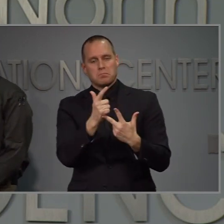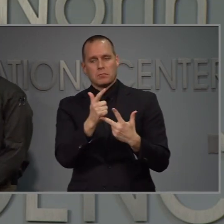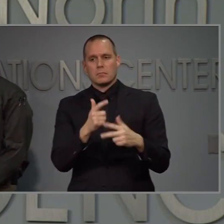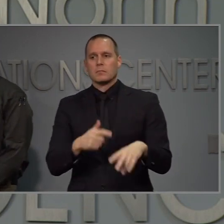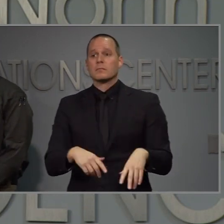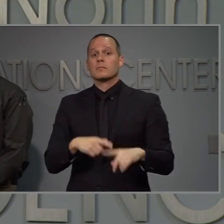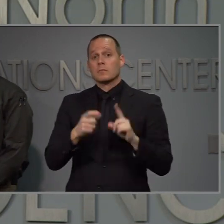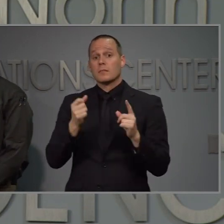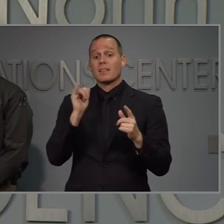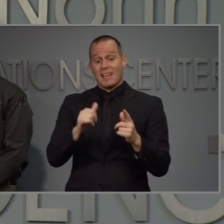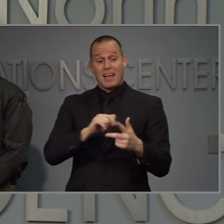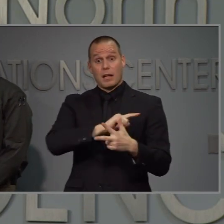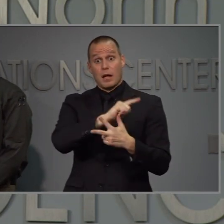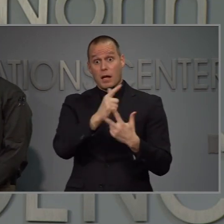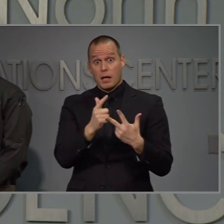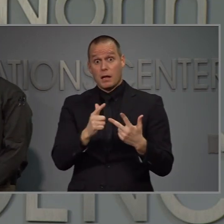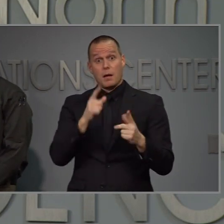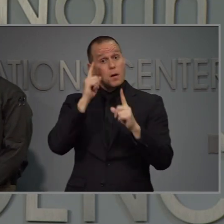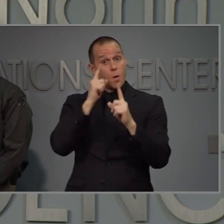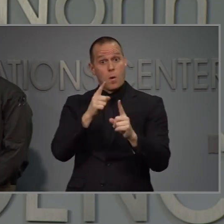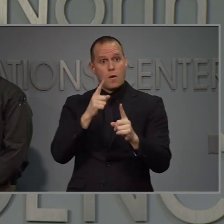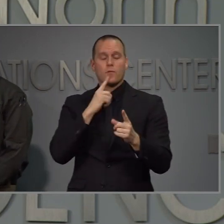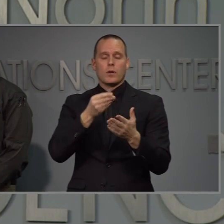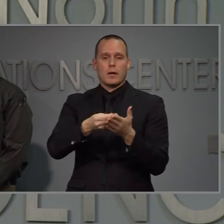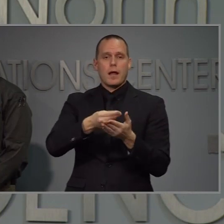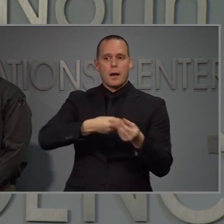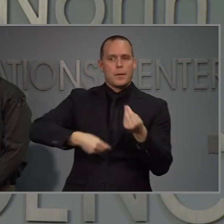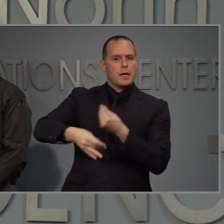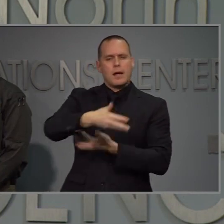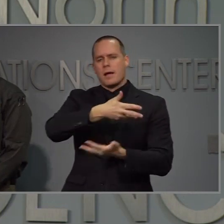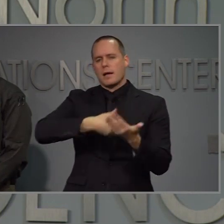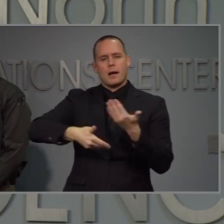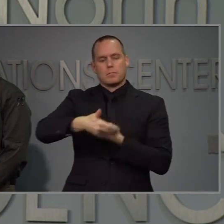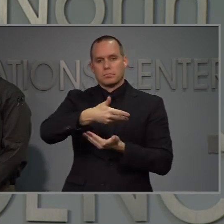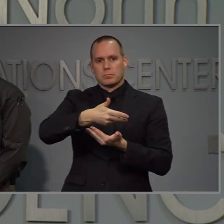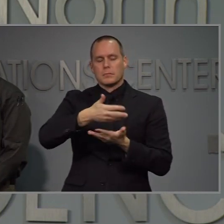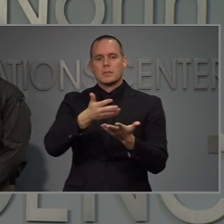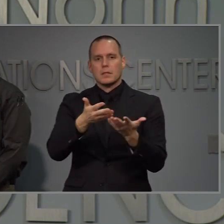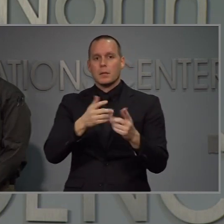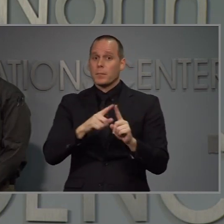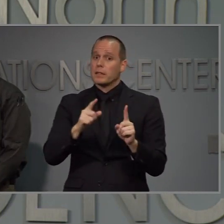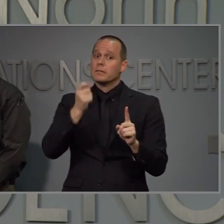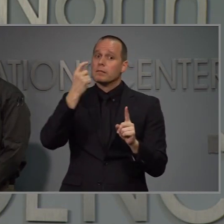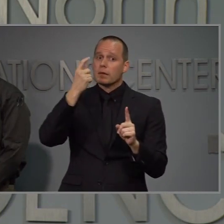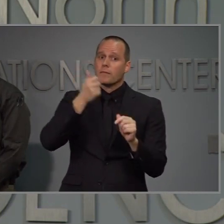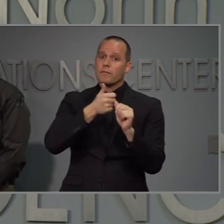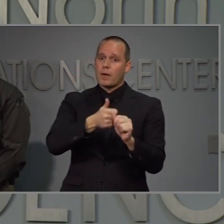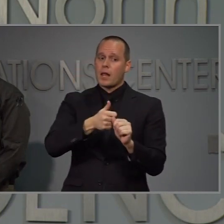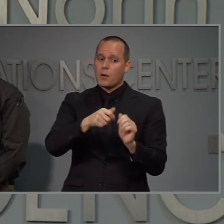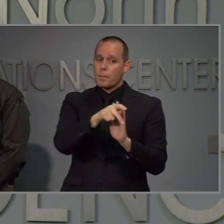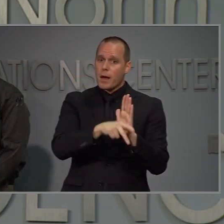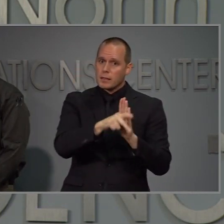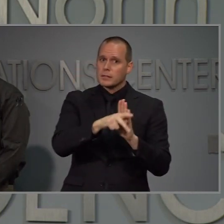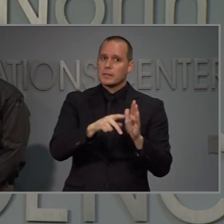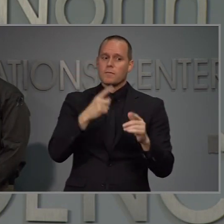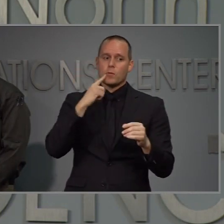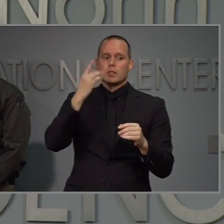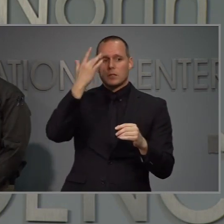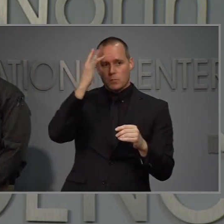indicadores de control para por fin, aumentar la actividad económica y que la gente regrese a es a su trabajo,